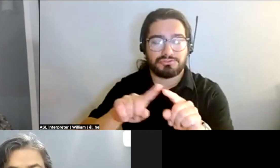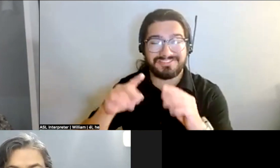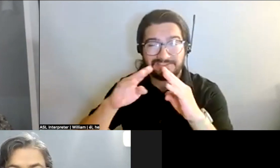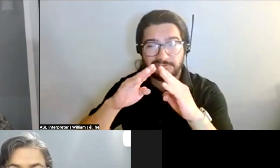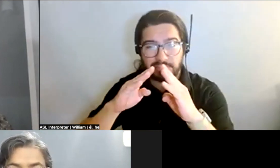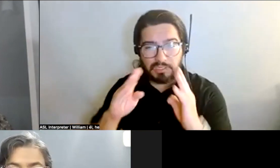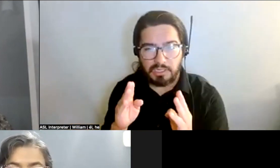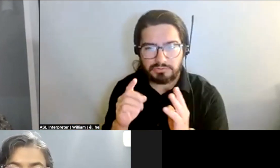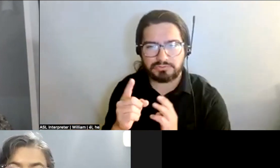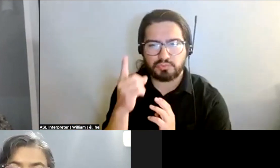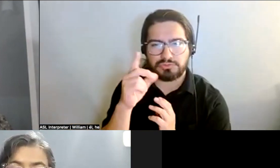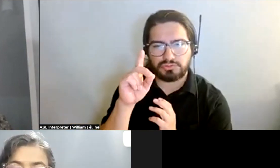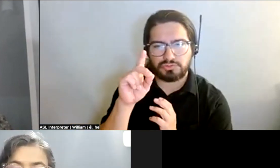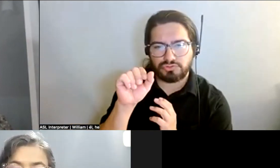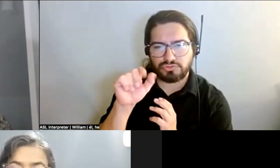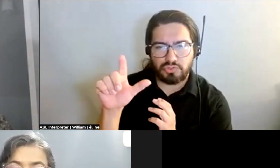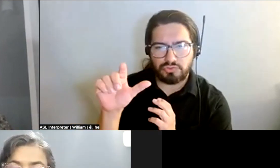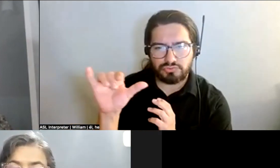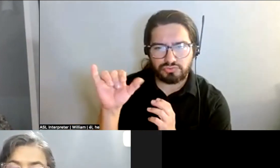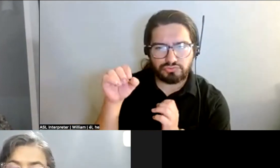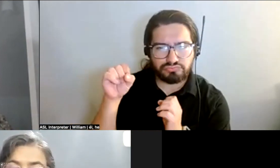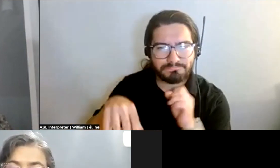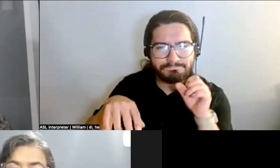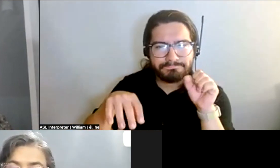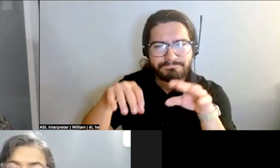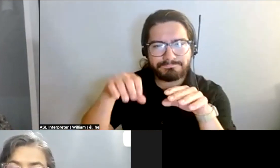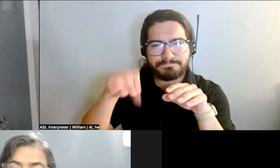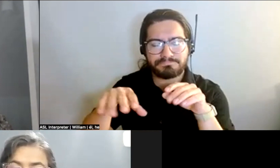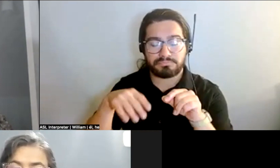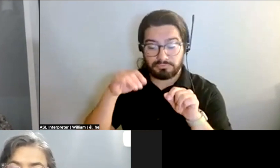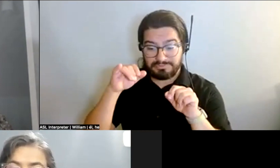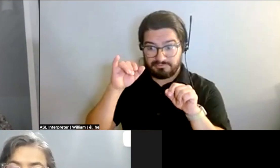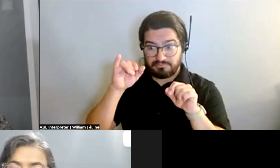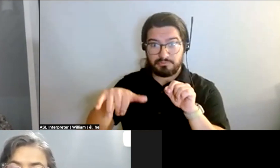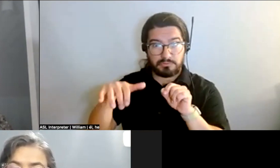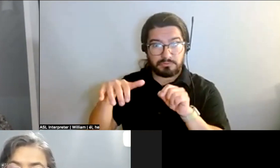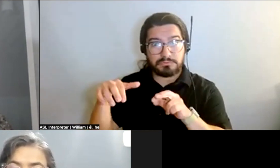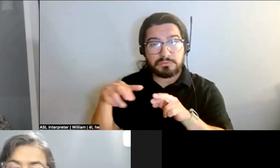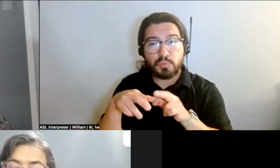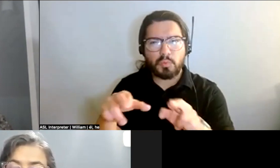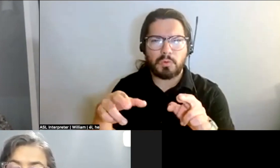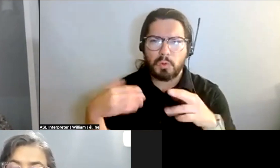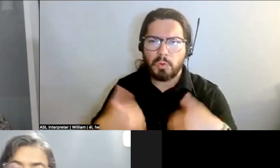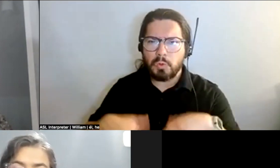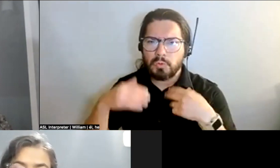El río de mi infancia es una rabia inutil atravesando la ciudad, su miedo bordeando